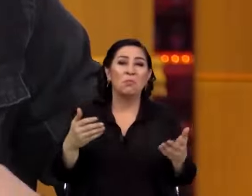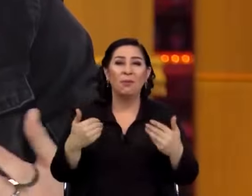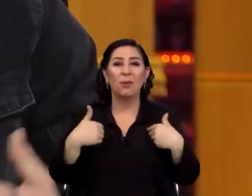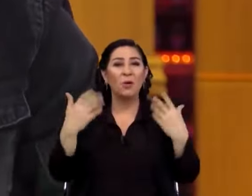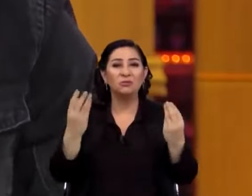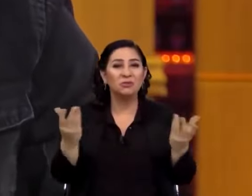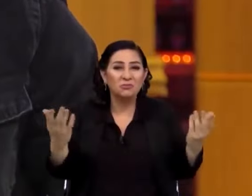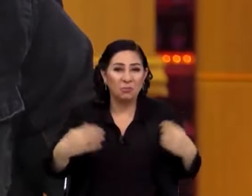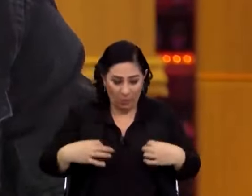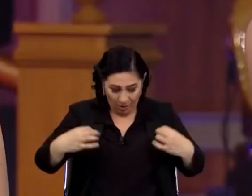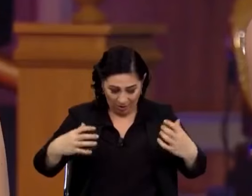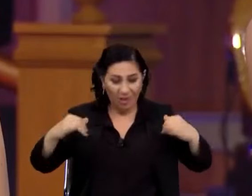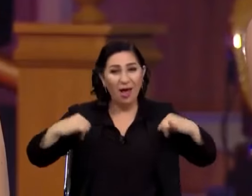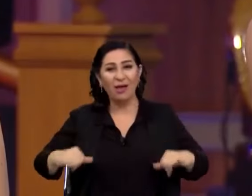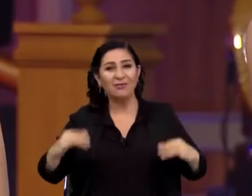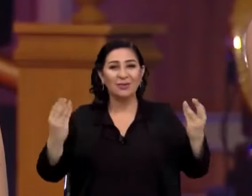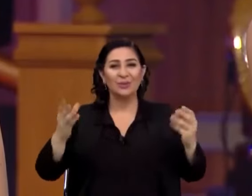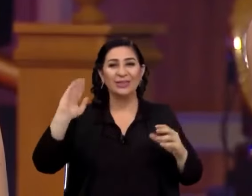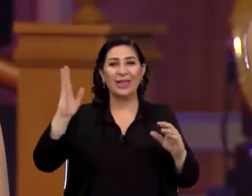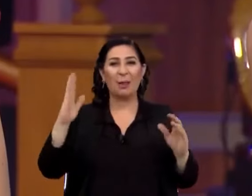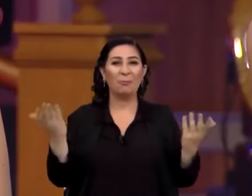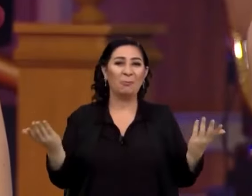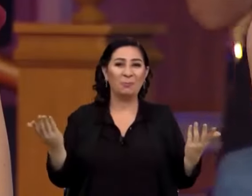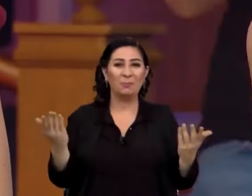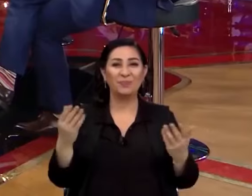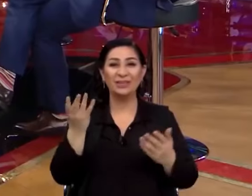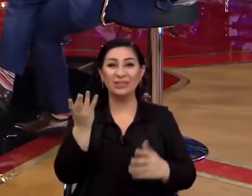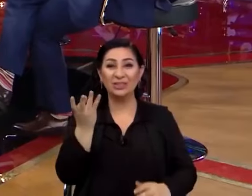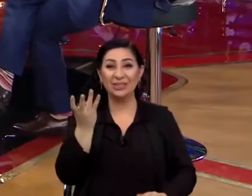hatta böyle daha salaş olursa daha bu arada benim Nişanlım sizin gelininiz çok